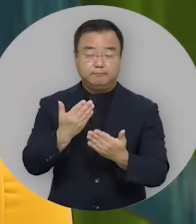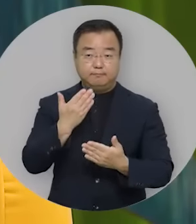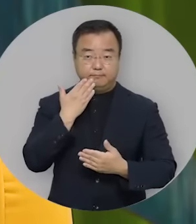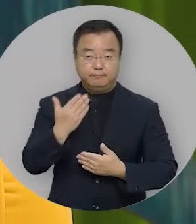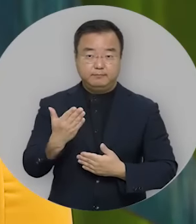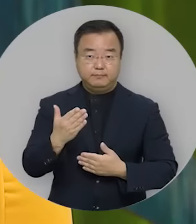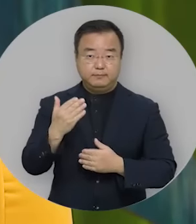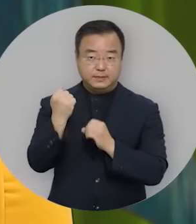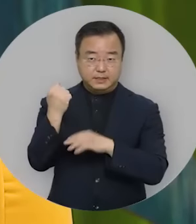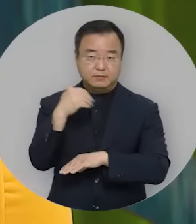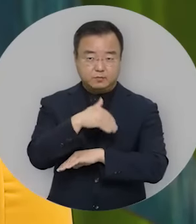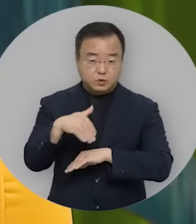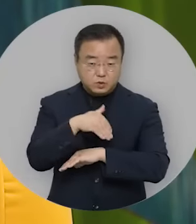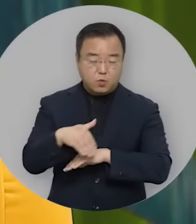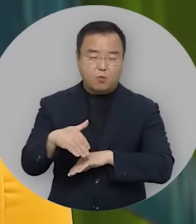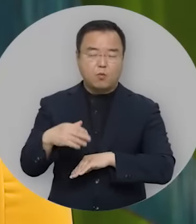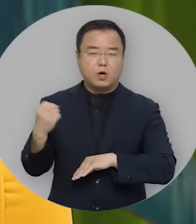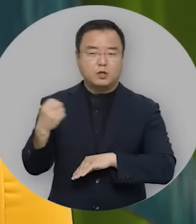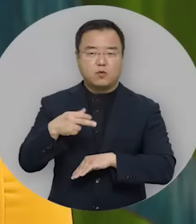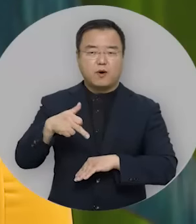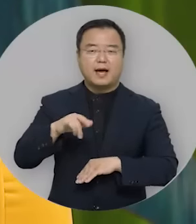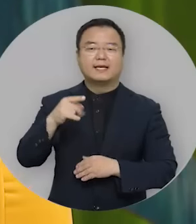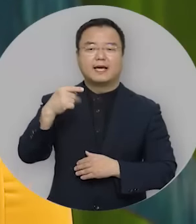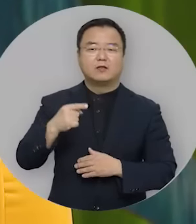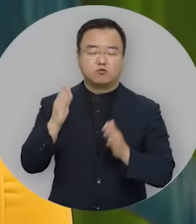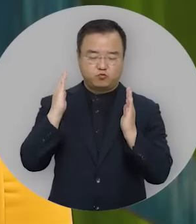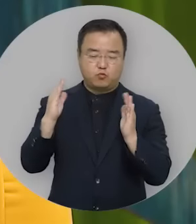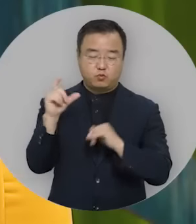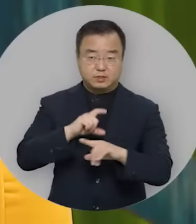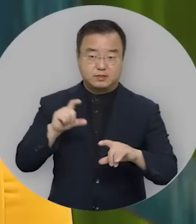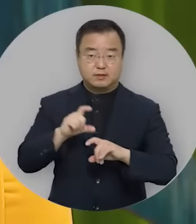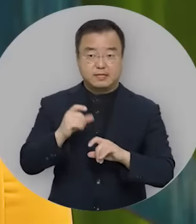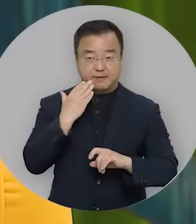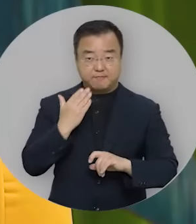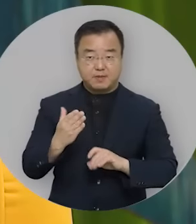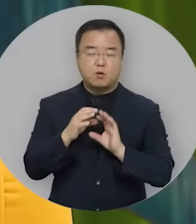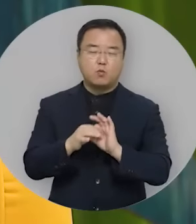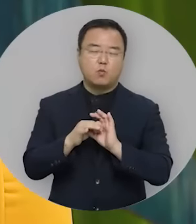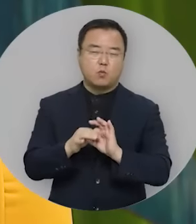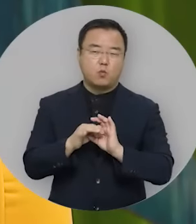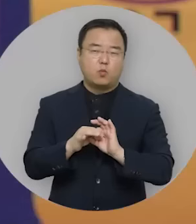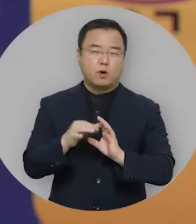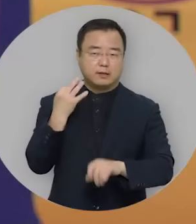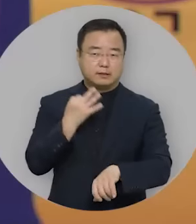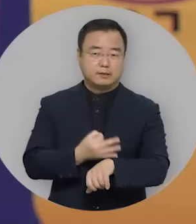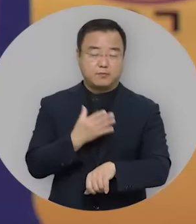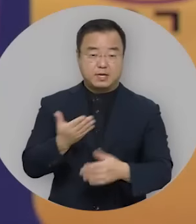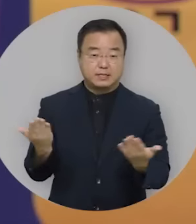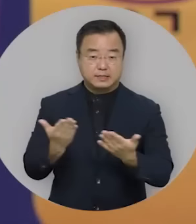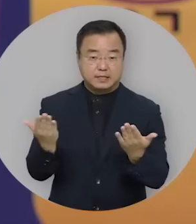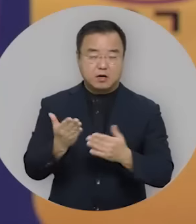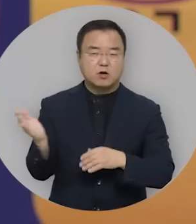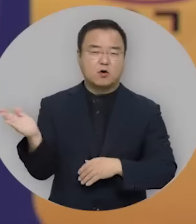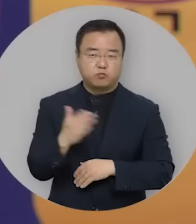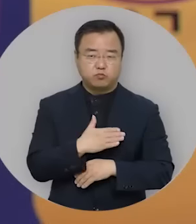기본적인 설계나 그리고 캐드 관련 공부를 다 하게 됩니다. 그런 것 관련해서 단순한 작업부터 시작해서